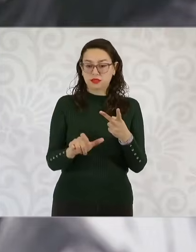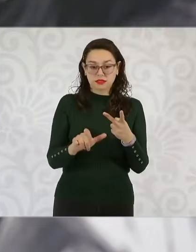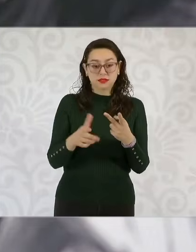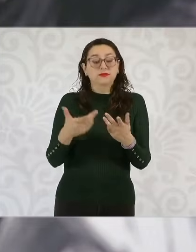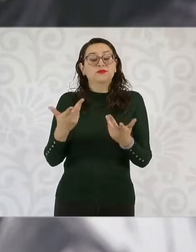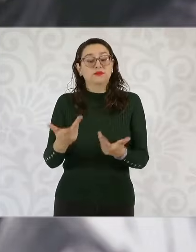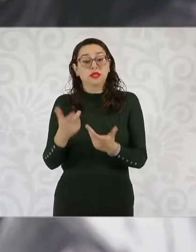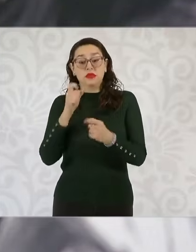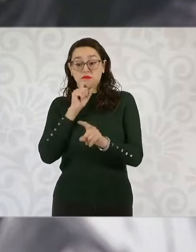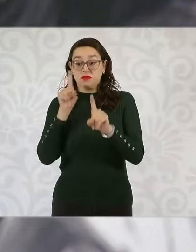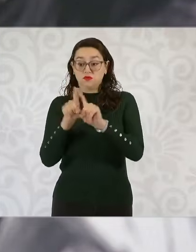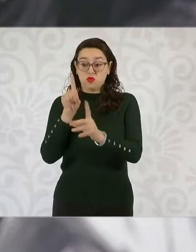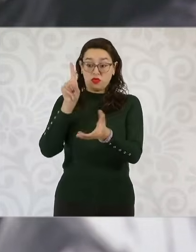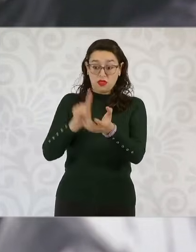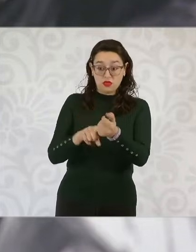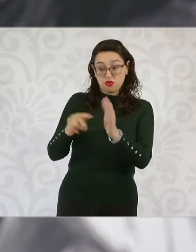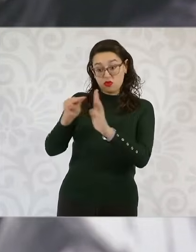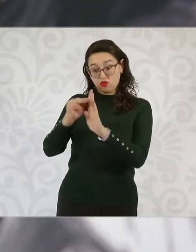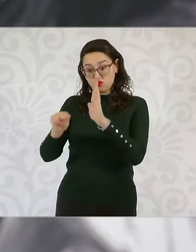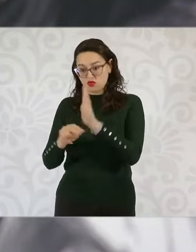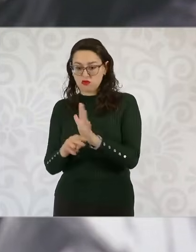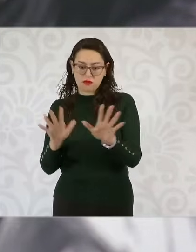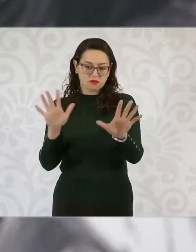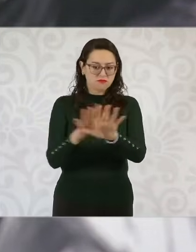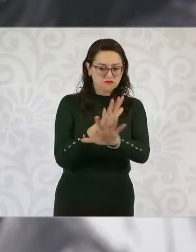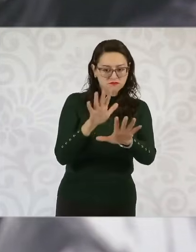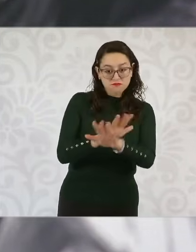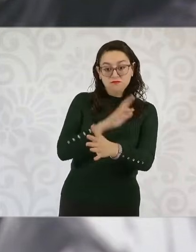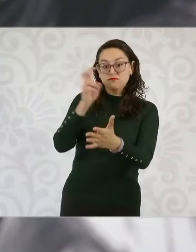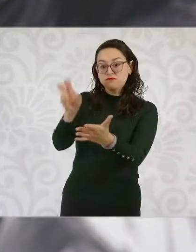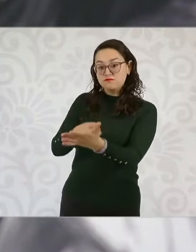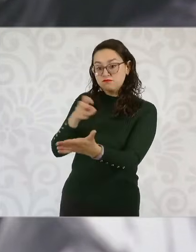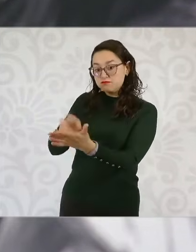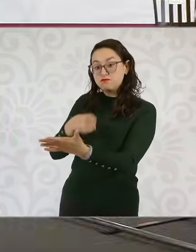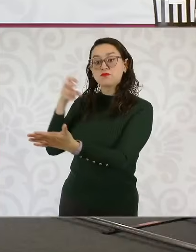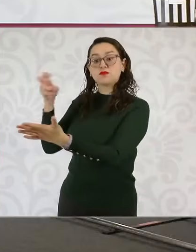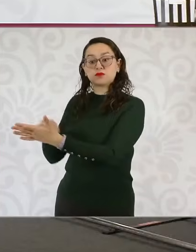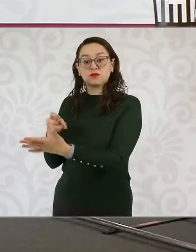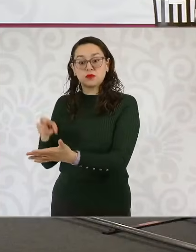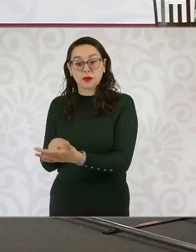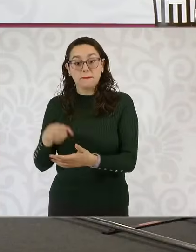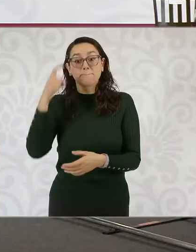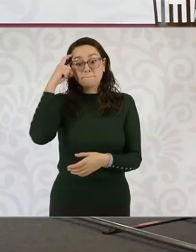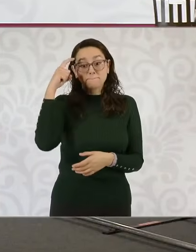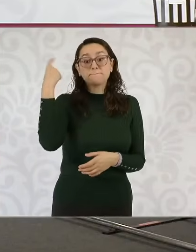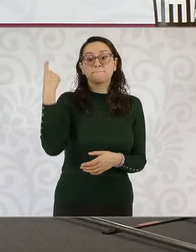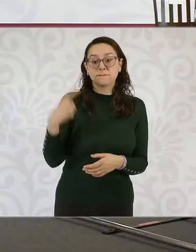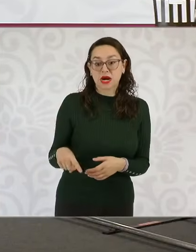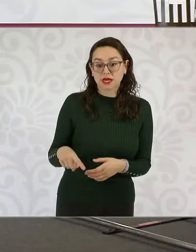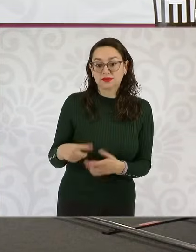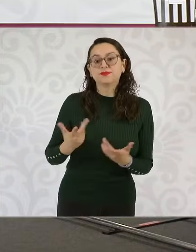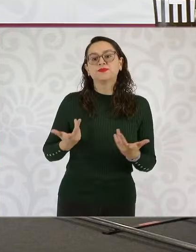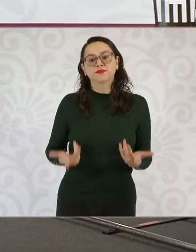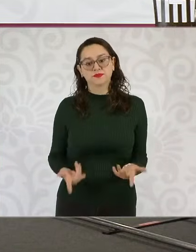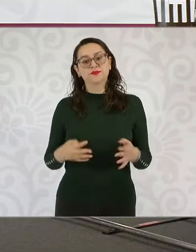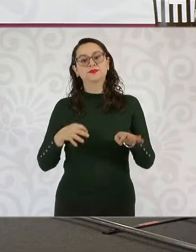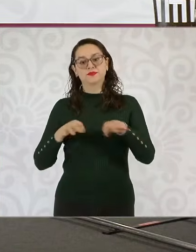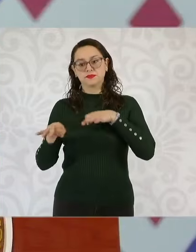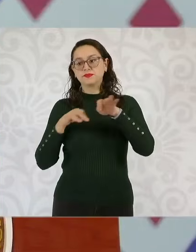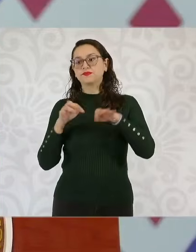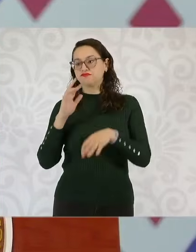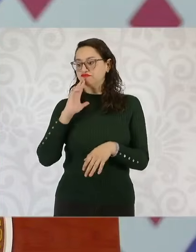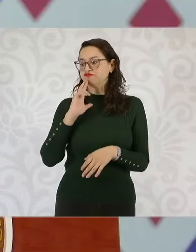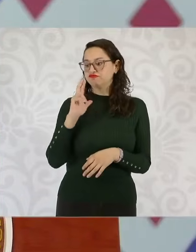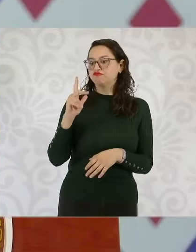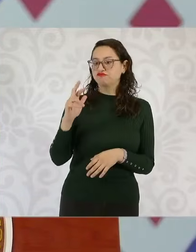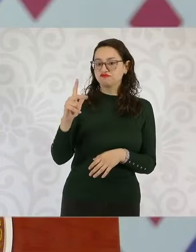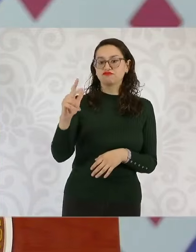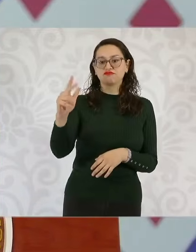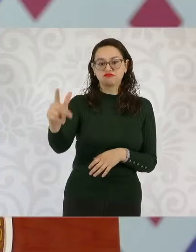su normatividad y la del sector para permitirle operar con mayor eficiencia y capacidad eliminando